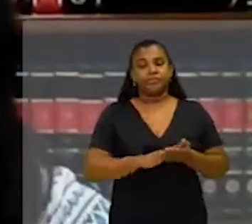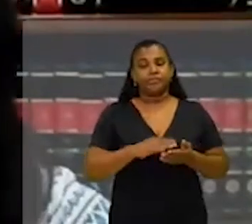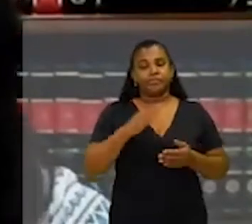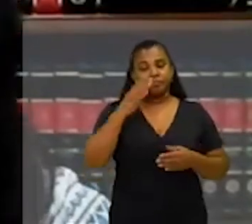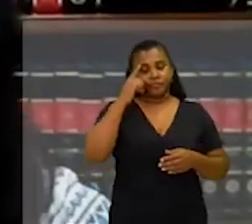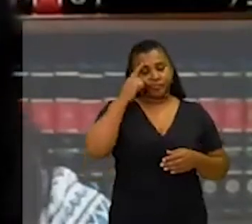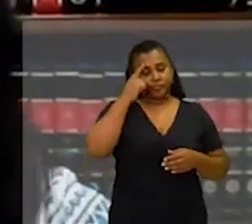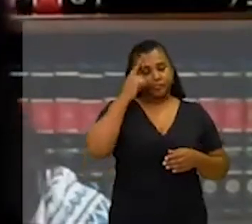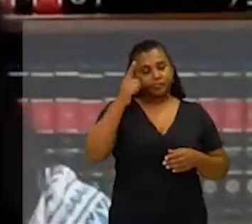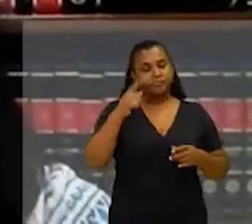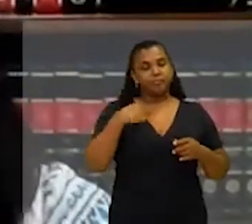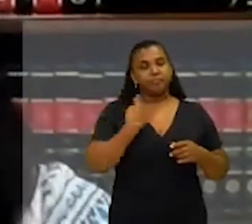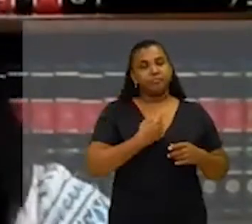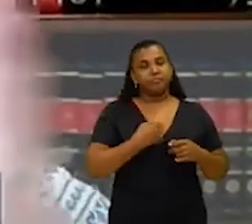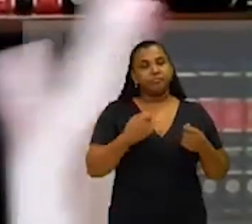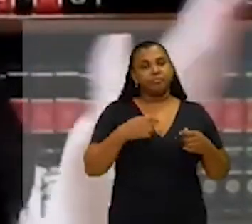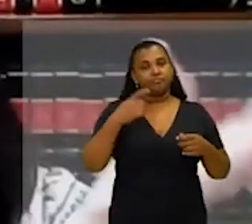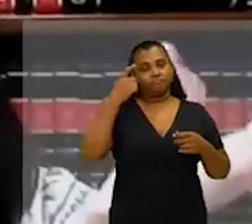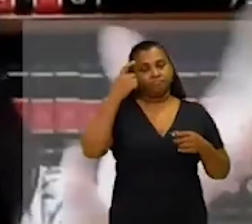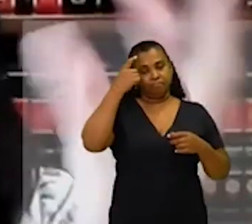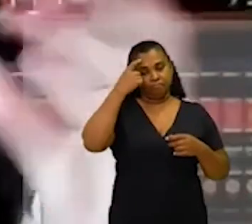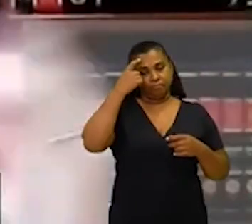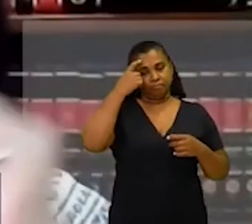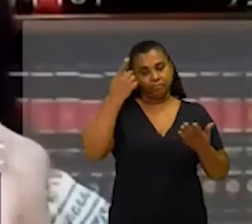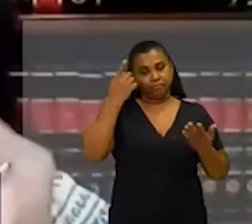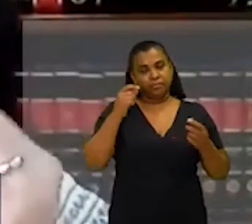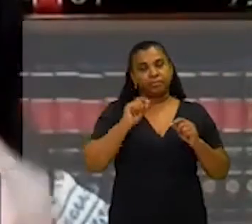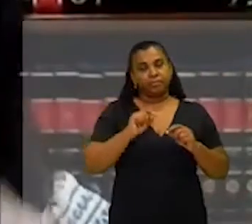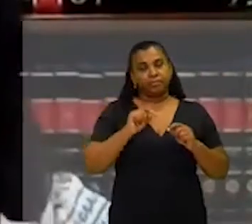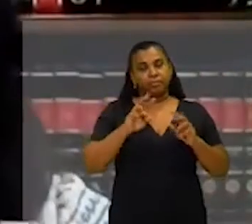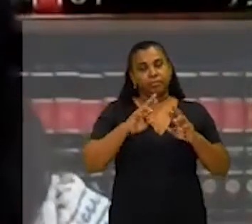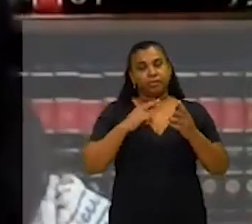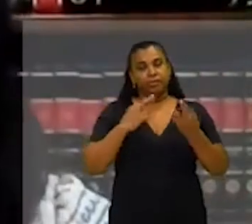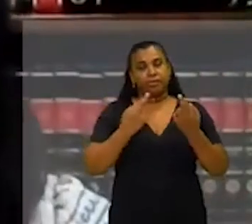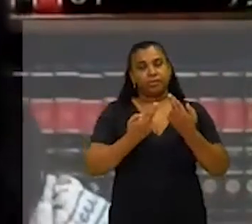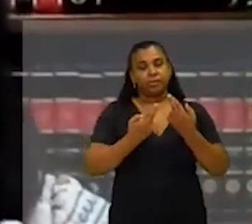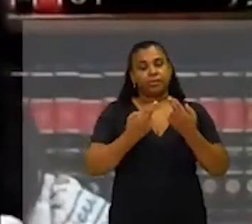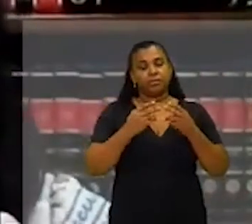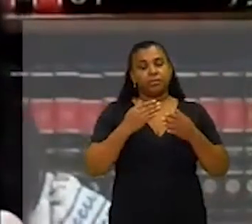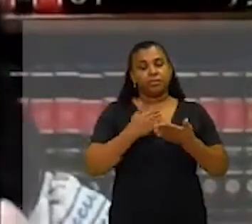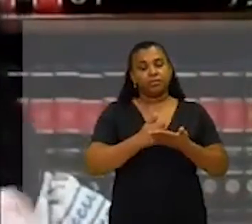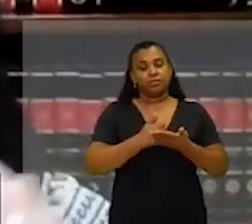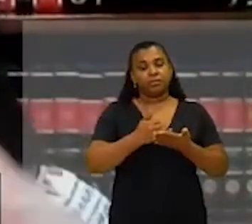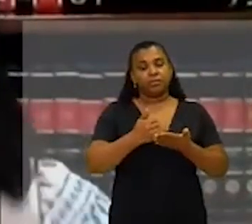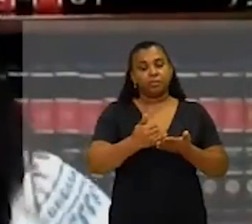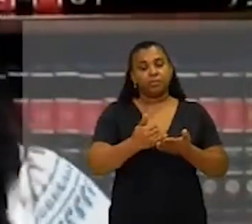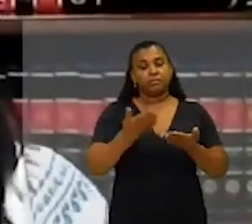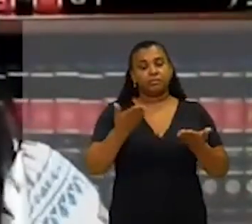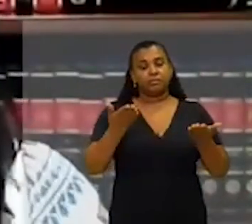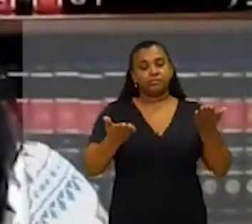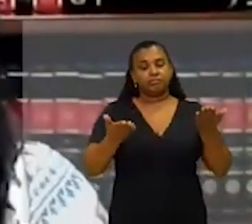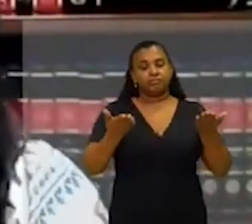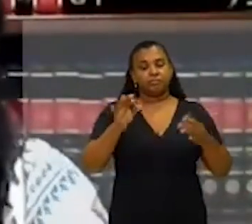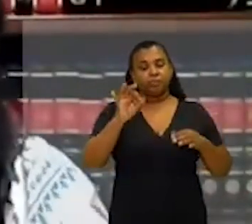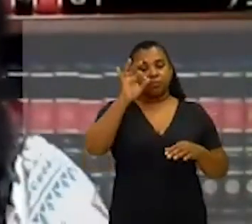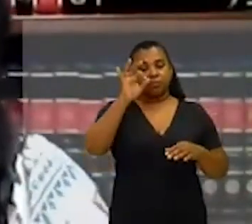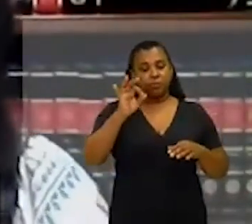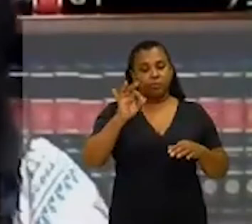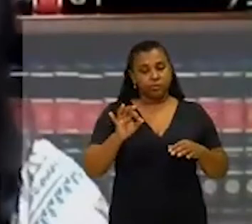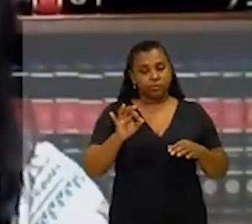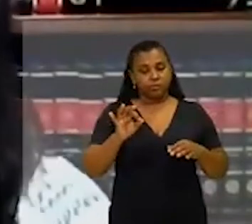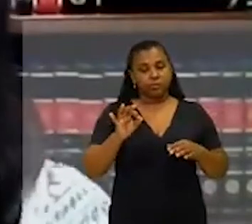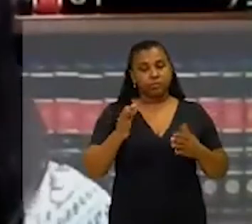precisa ter em mente a relação com o princípio da proporcionalidade como um com integrante da